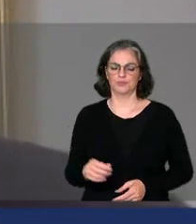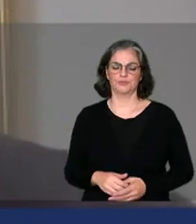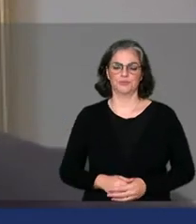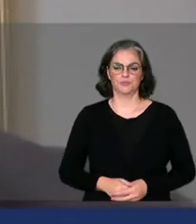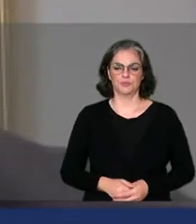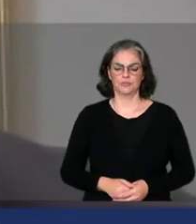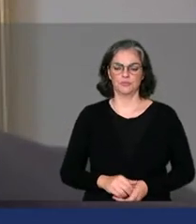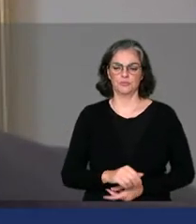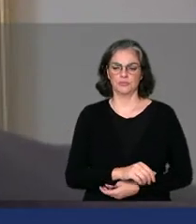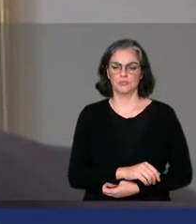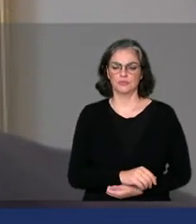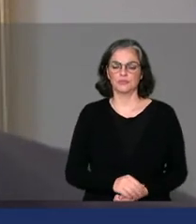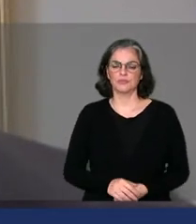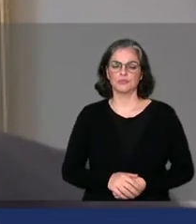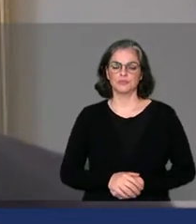[DEPUTADO]: O NOVO